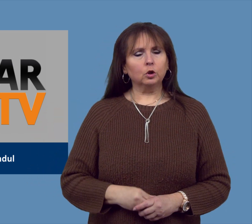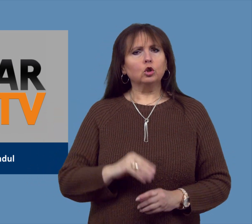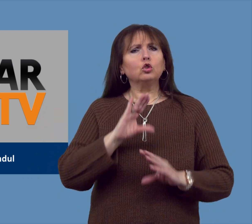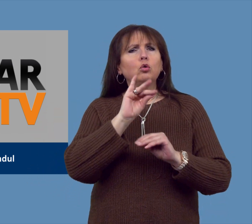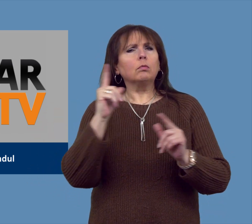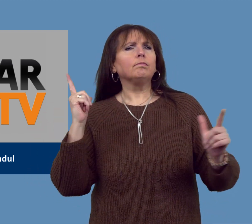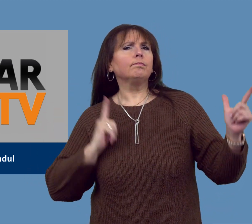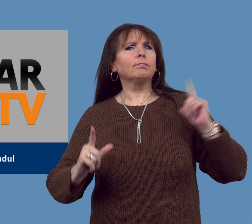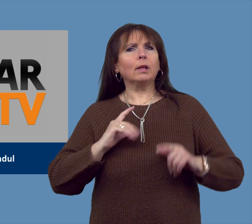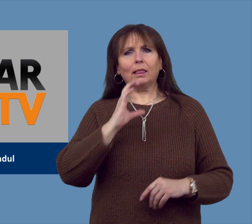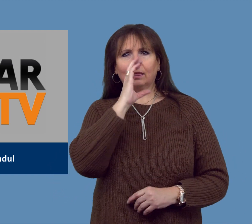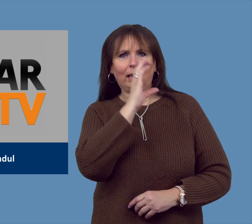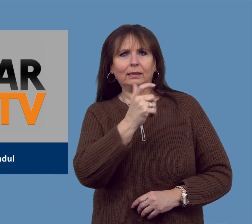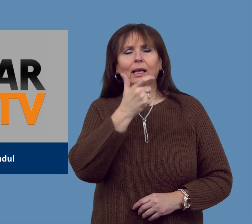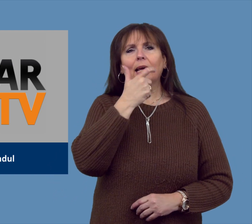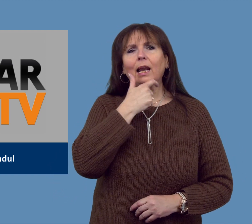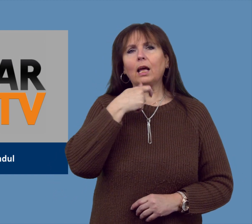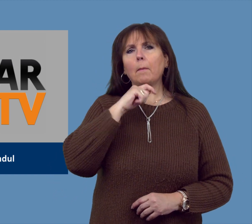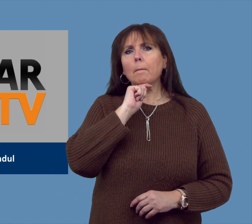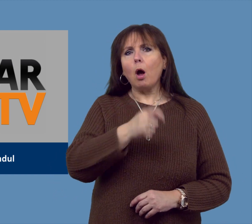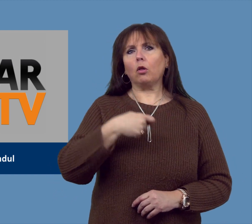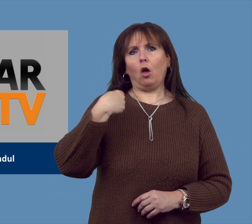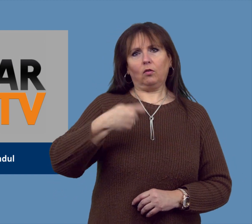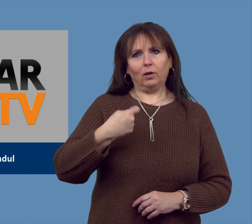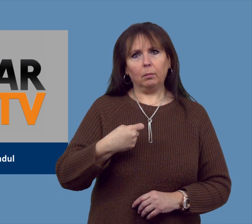A mindenki által kedvelt klasszikus magyar filmek,